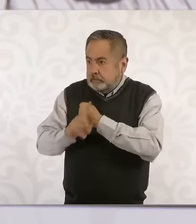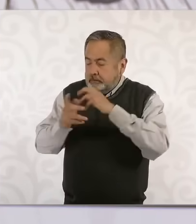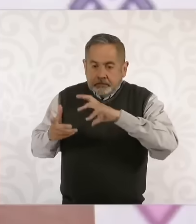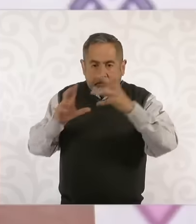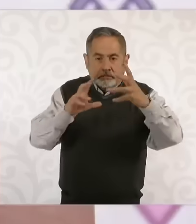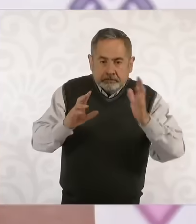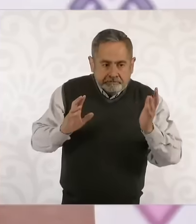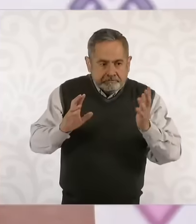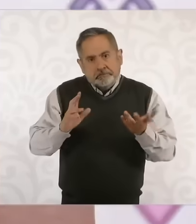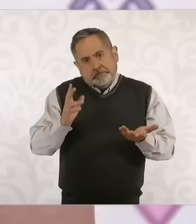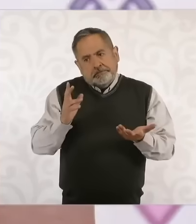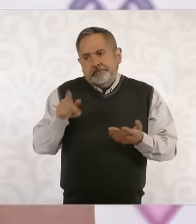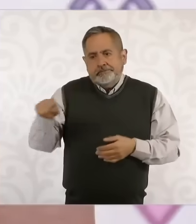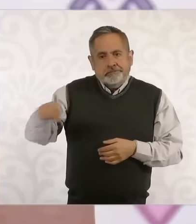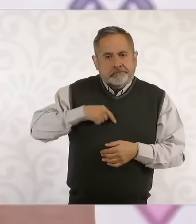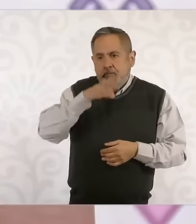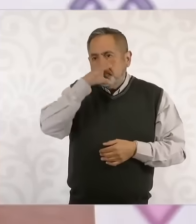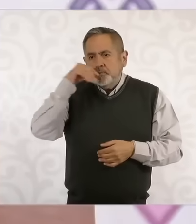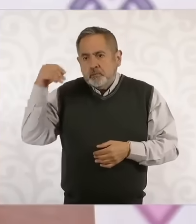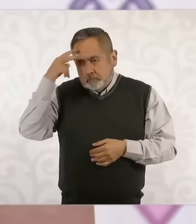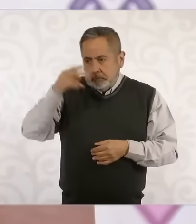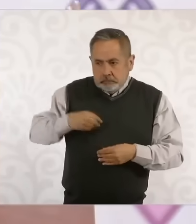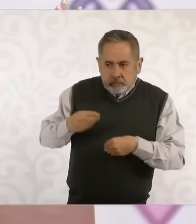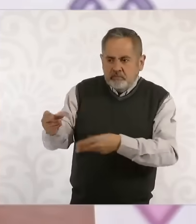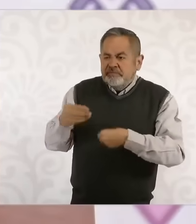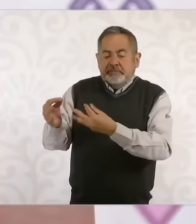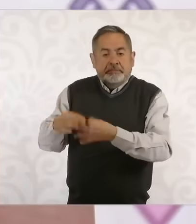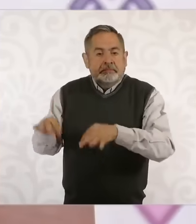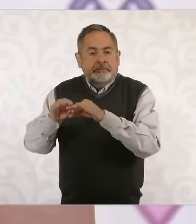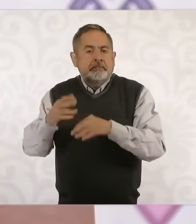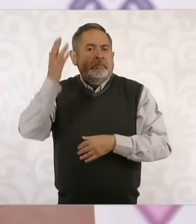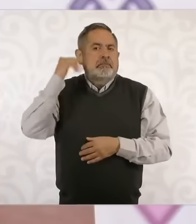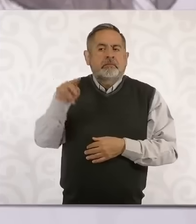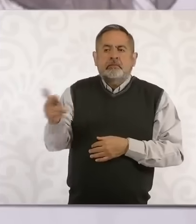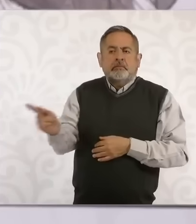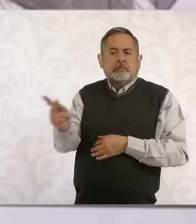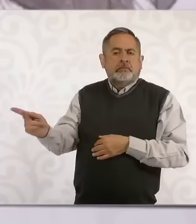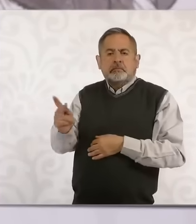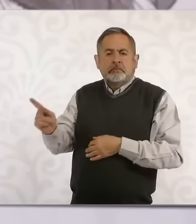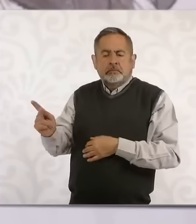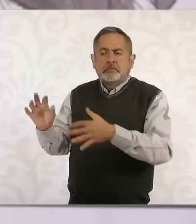vuelve un proveedor importante. Eh, antes era Venezuela, pero es parte, digamos, de lo que